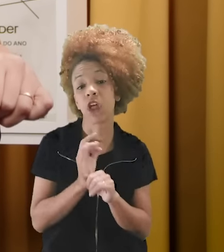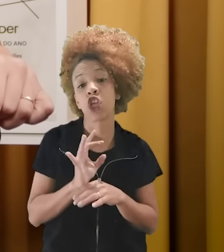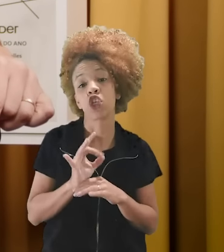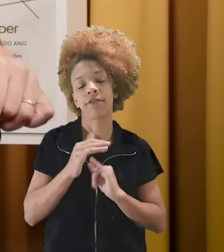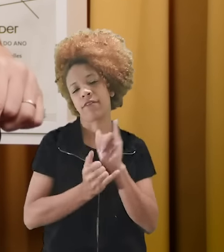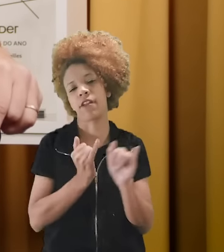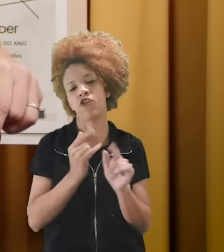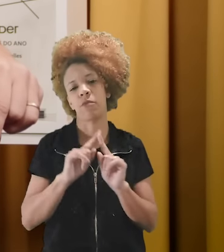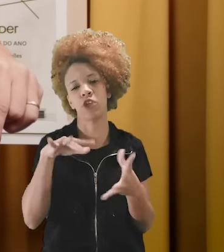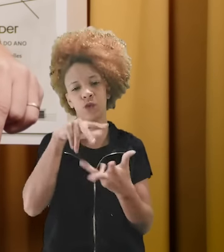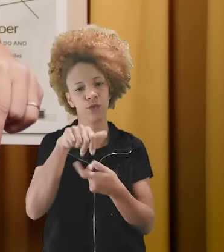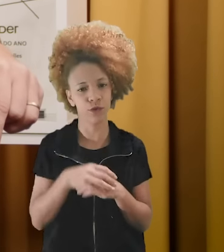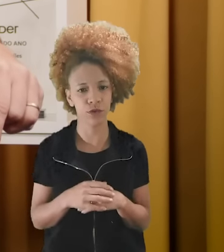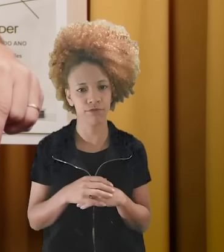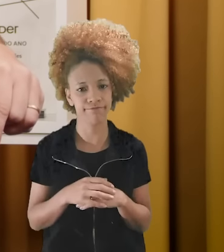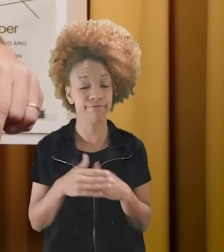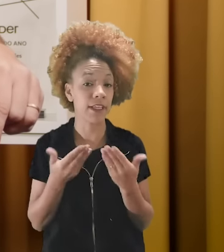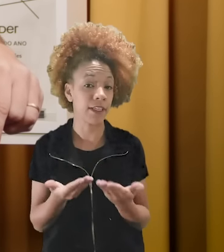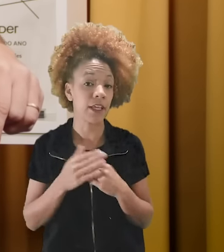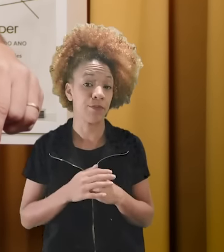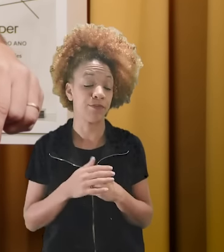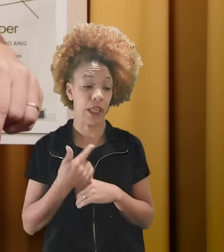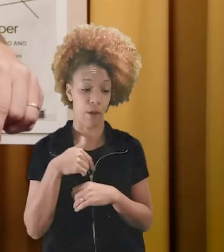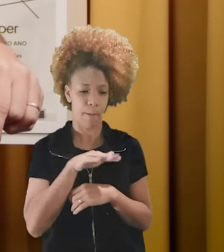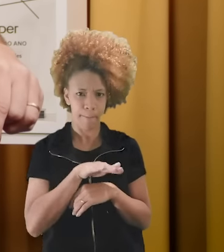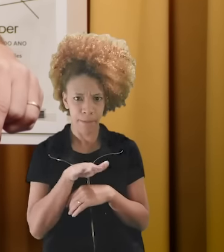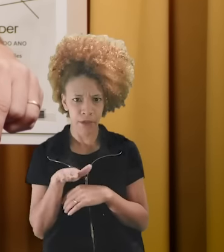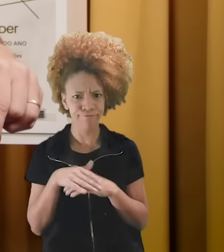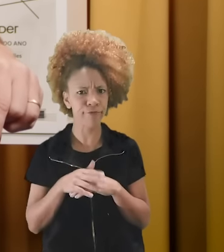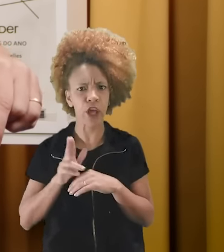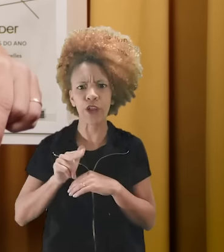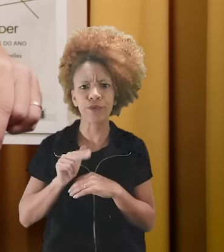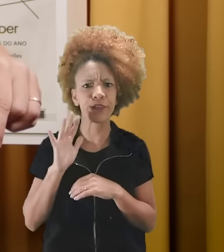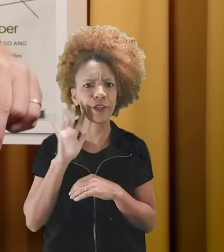internet do mundo e é um é um assunto que quando eu era moleque Mateus eu nunca imaginaria que isso